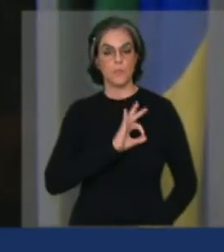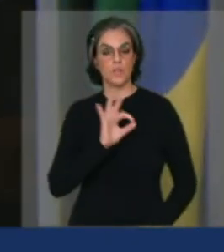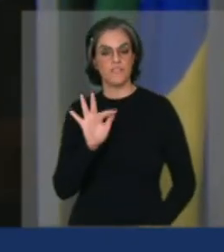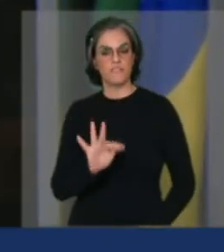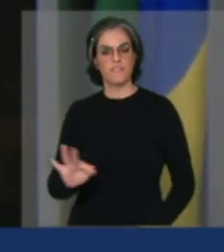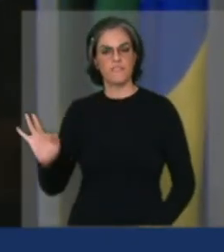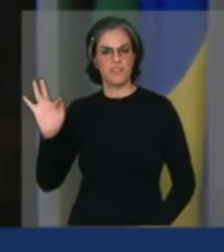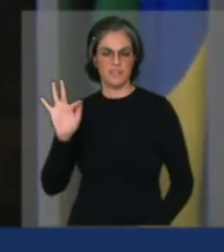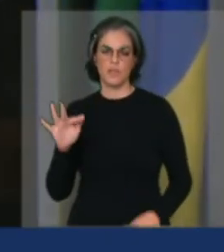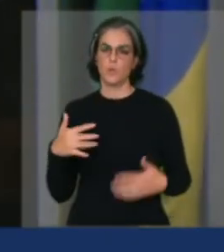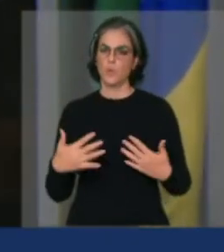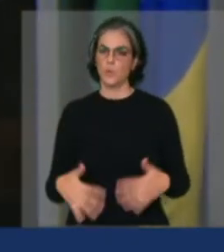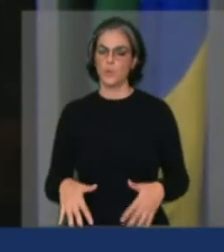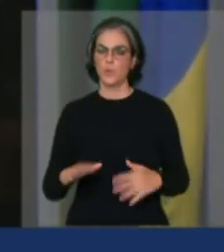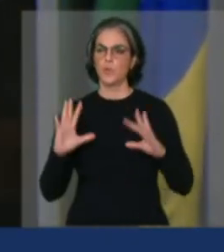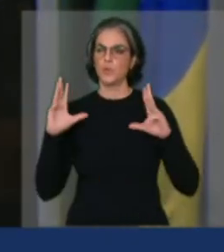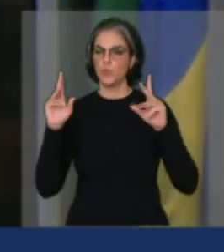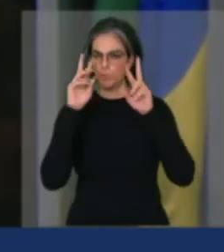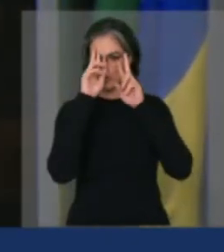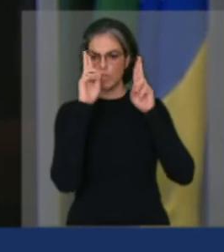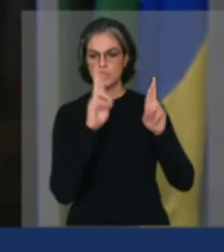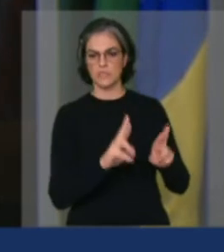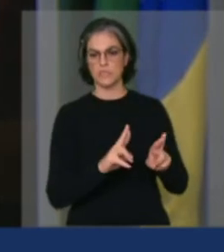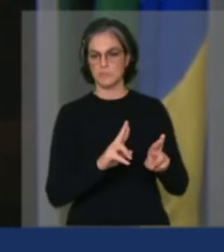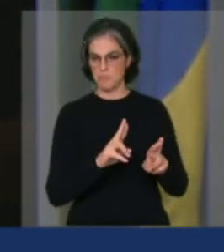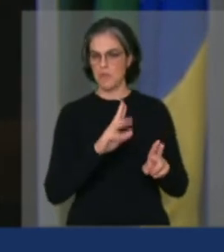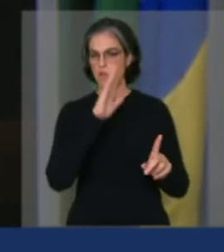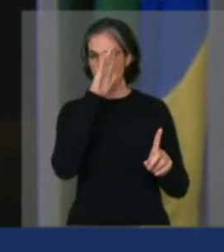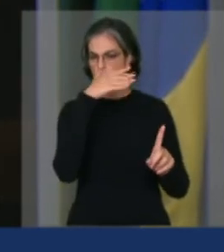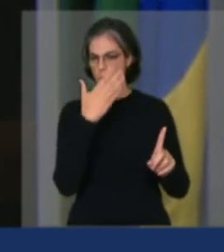ORGANIZAÇÕES MAIS RESPEITADAS E HONRADAS DESTE PAÍS TENHO, E NOS ÚLTIMOS ANOS, NOS ÚLTIMOS GOVERNOS, A